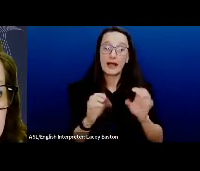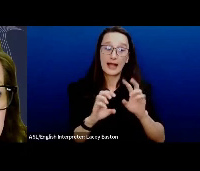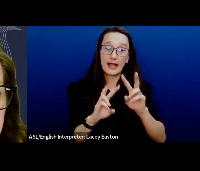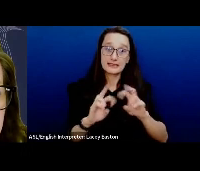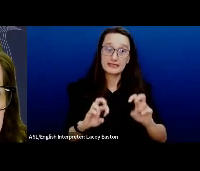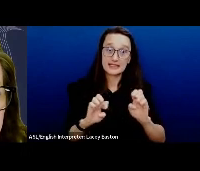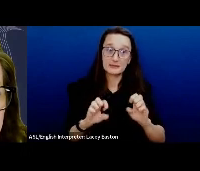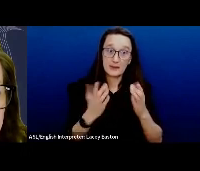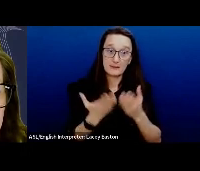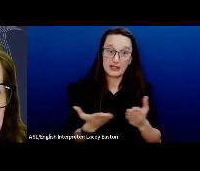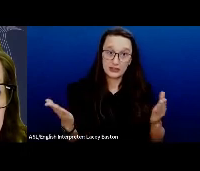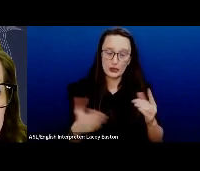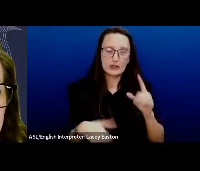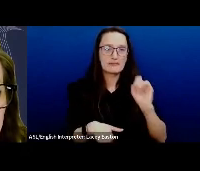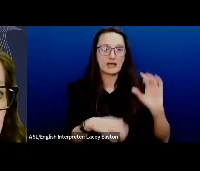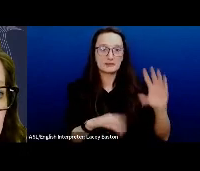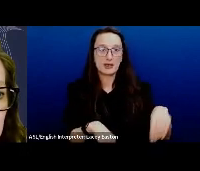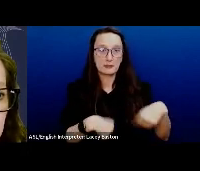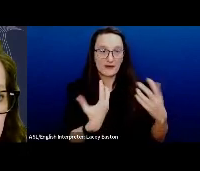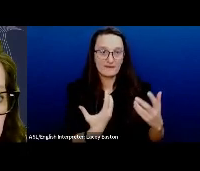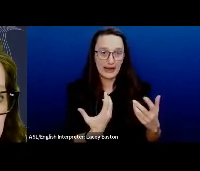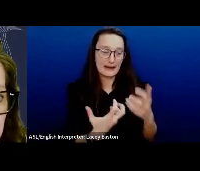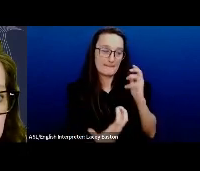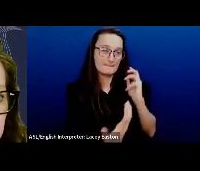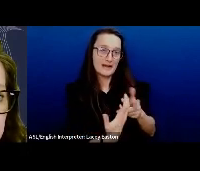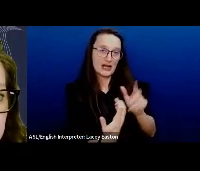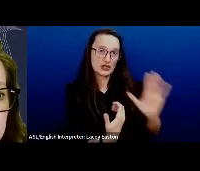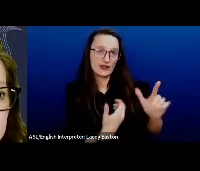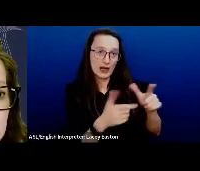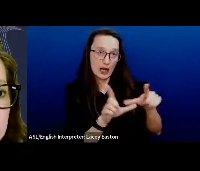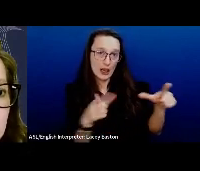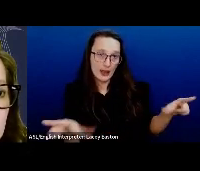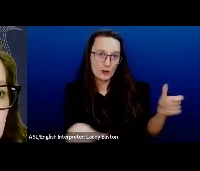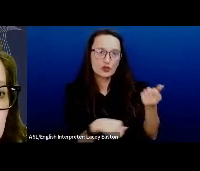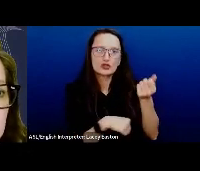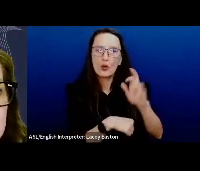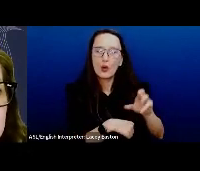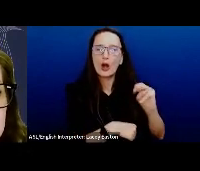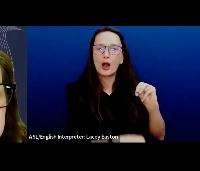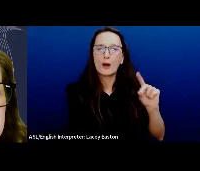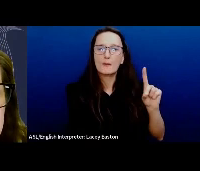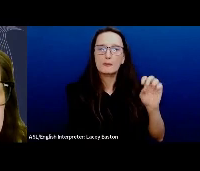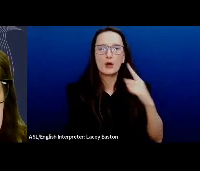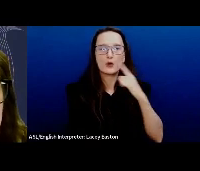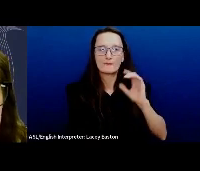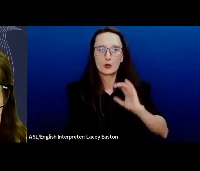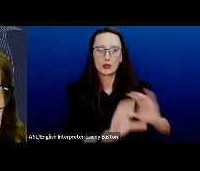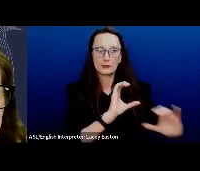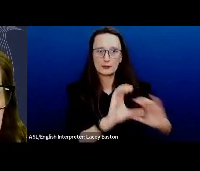en el idioma nativo del niño o modo de comunicación y en la forma más probable que proporcione